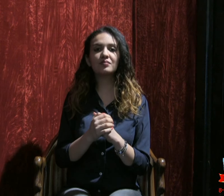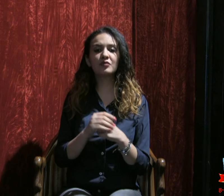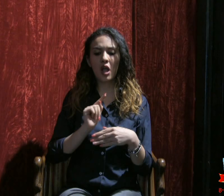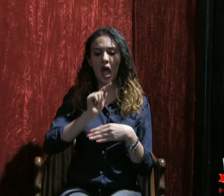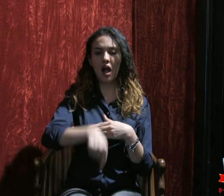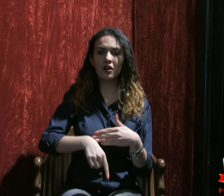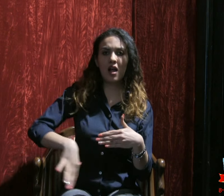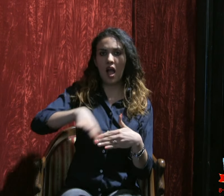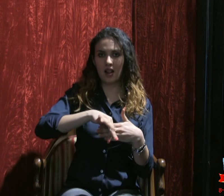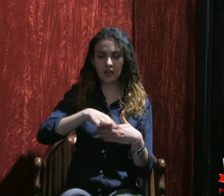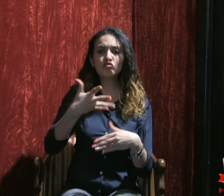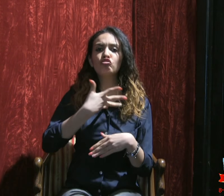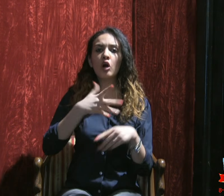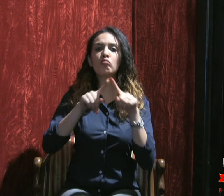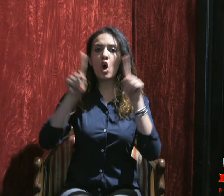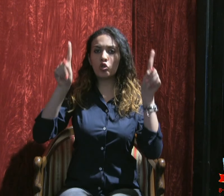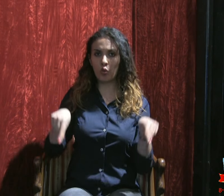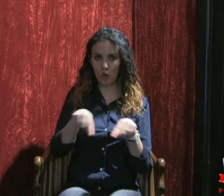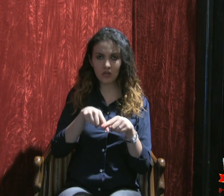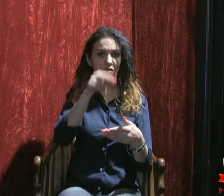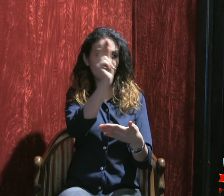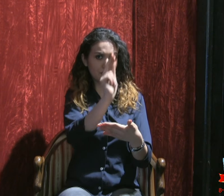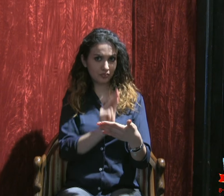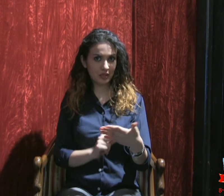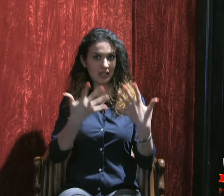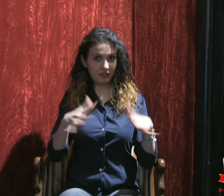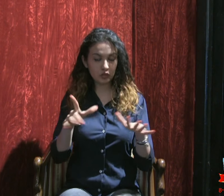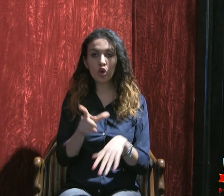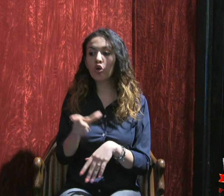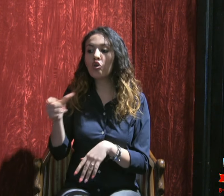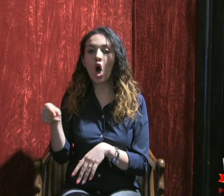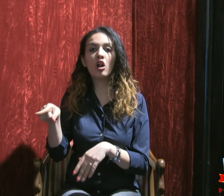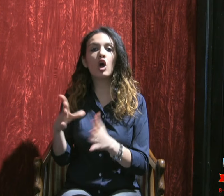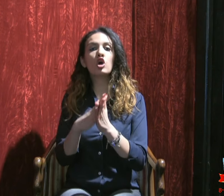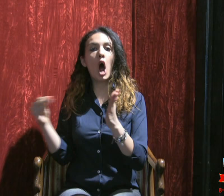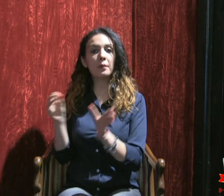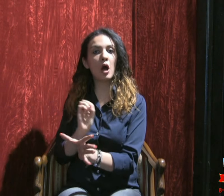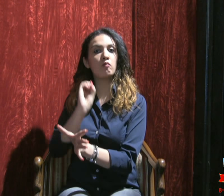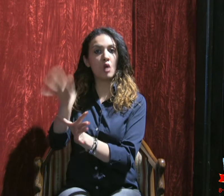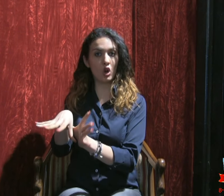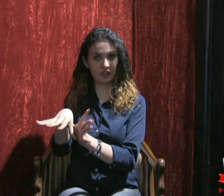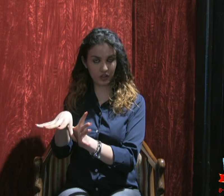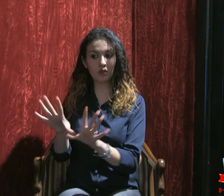in allegato trovate i moduli di iscrizione da compilare e insieme alla copia del bonifico bancario